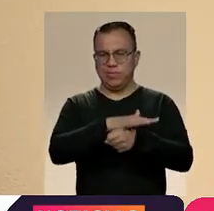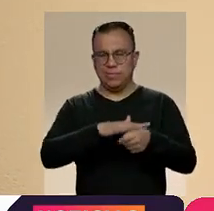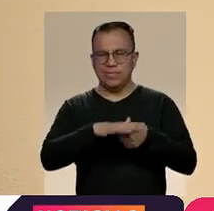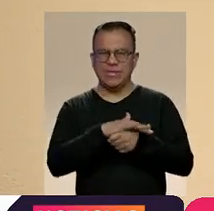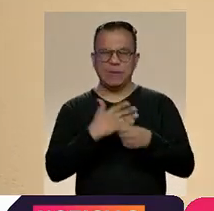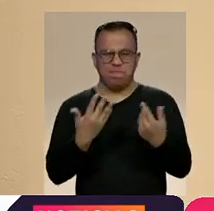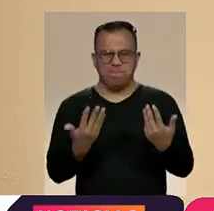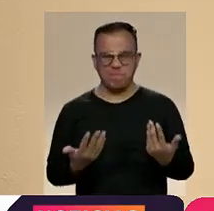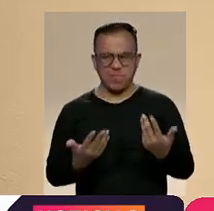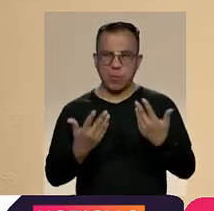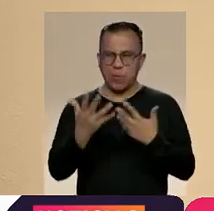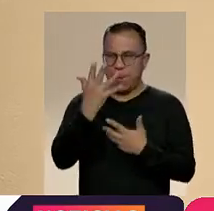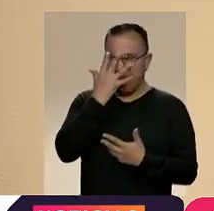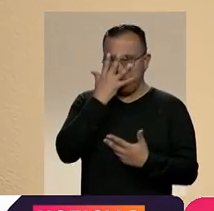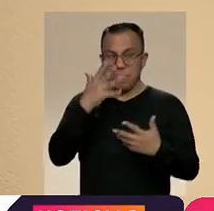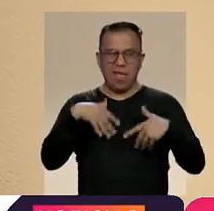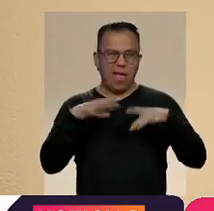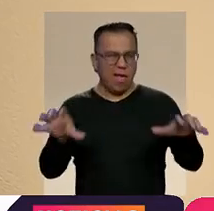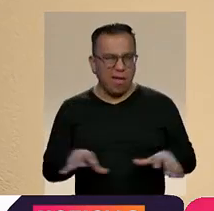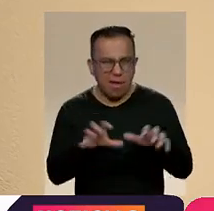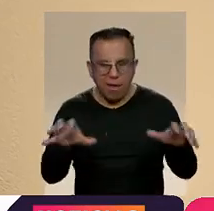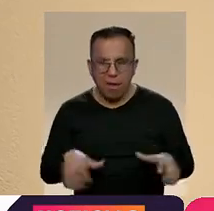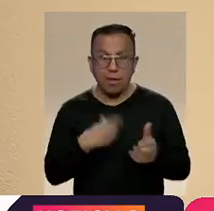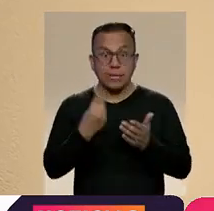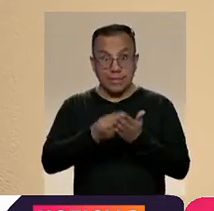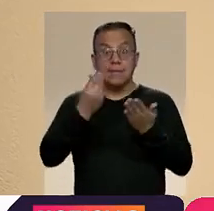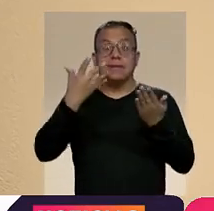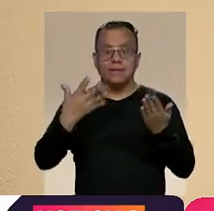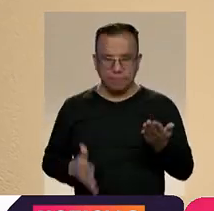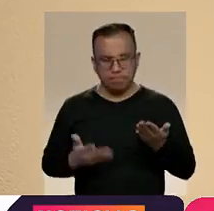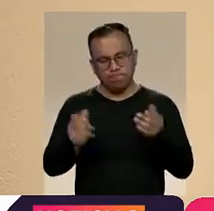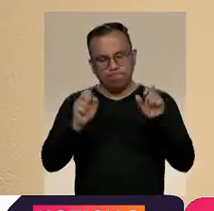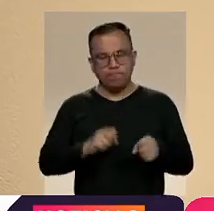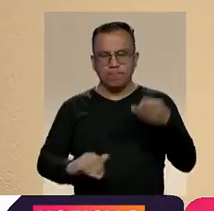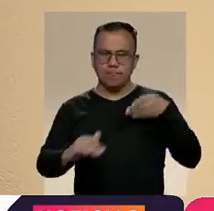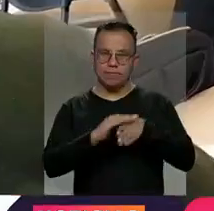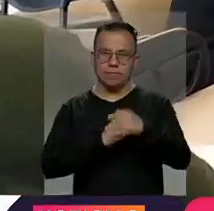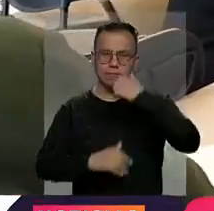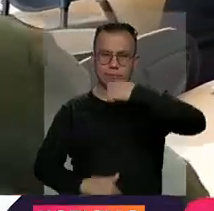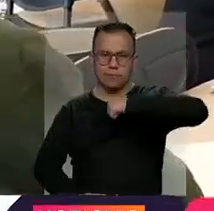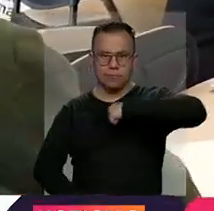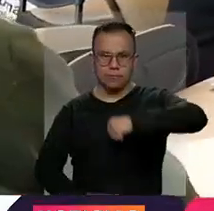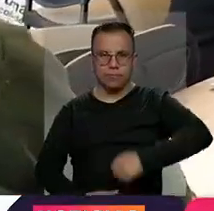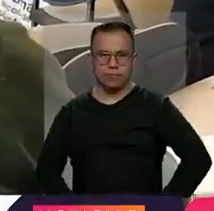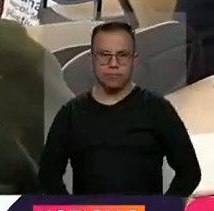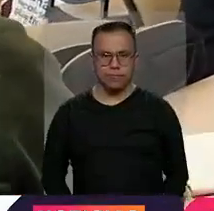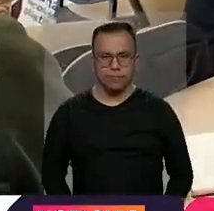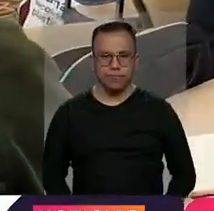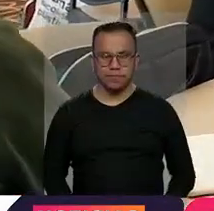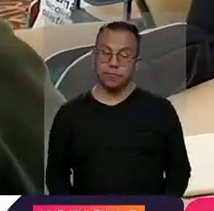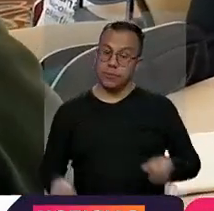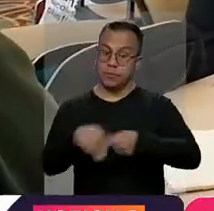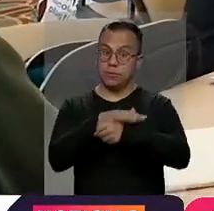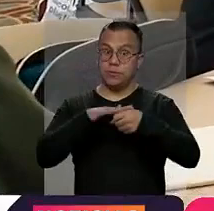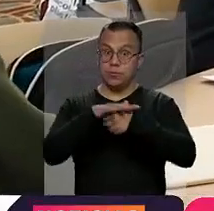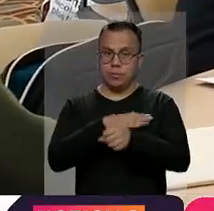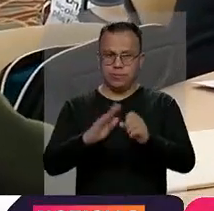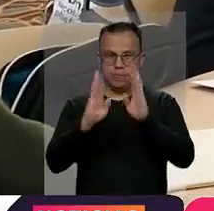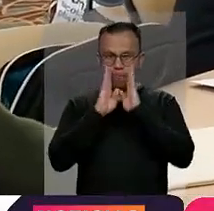PRESTADORAS DE SALUD QUE QUIERA GARANTIZAR ESTE ACCESO Y QUE LAS